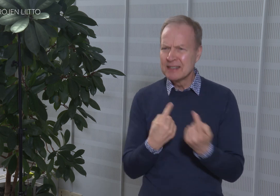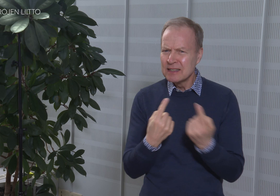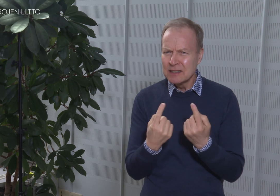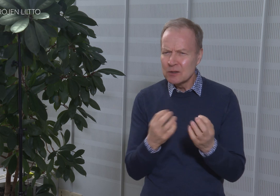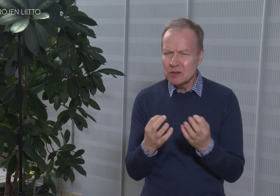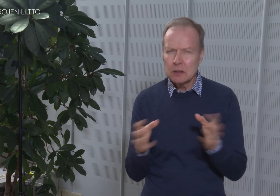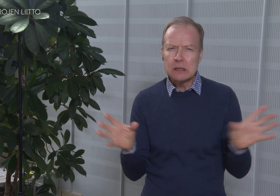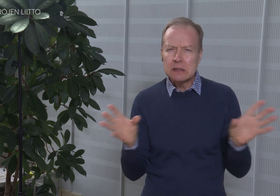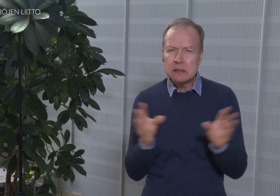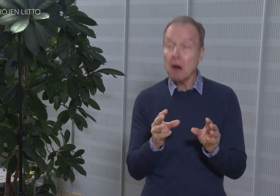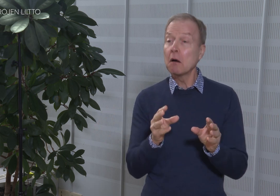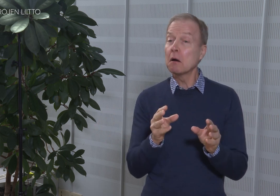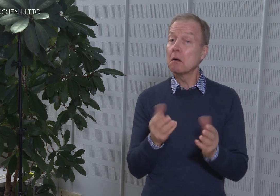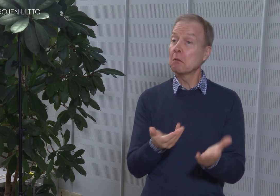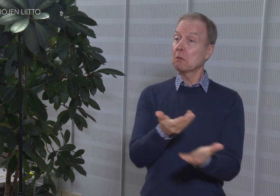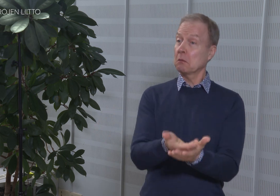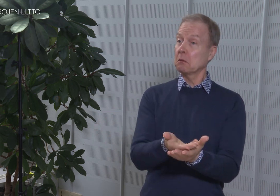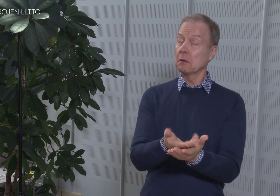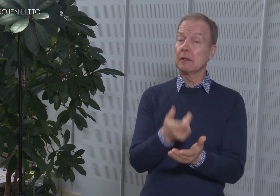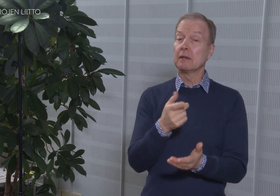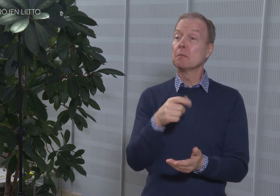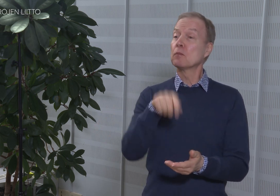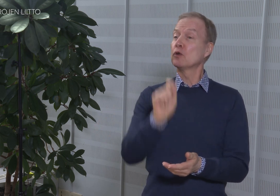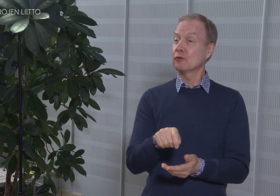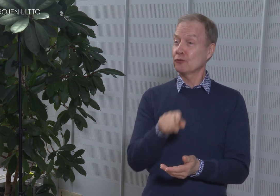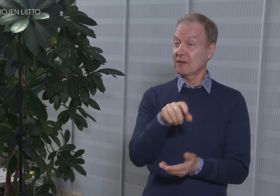Työryhmä päätyi ehdottamaan, että työryhmän puheenjohtaja, -